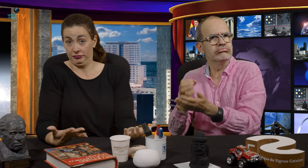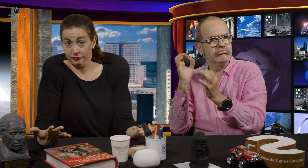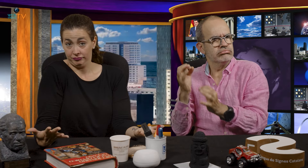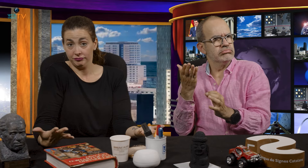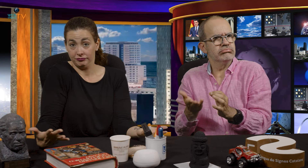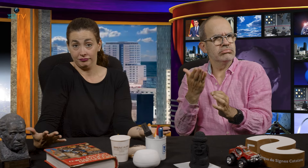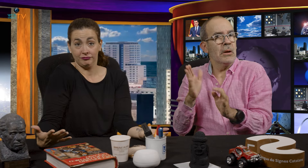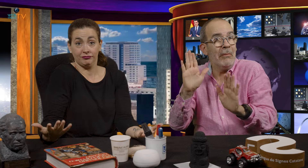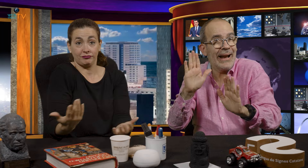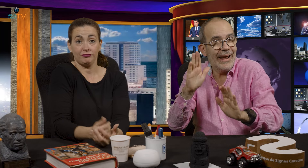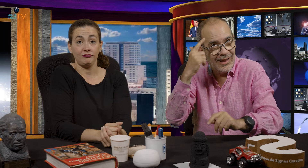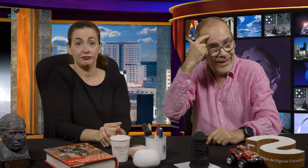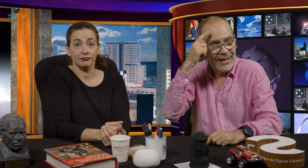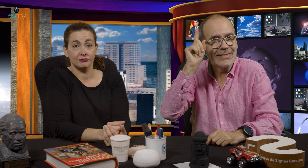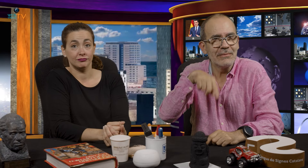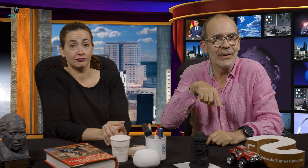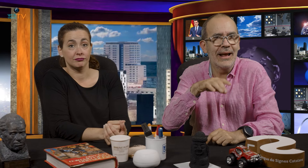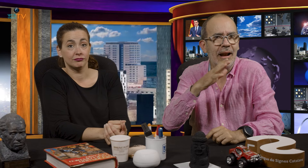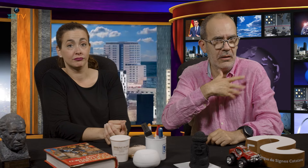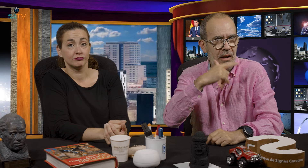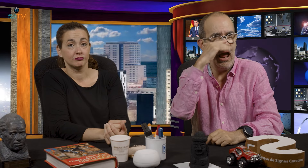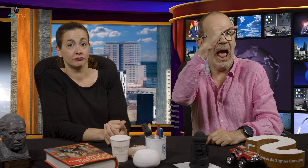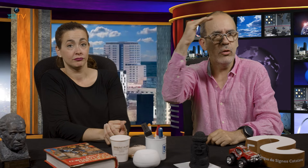Justo. Es muy importante. Pero recordad, los adultos también deben hacerlo.